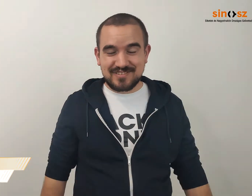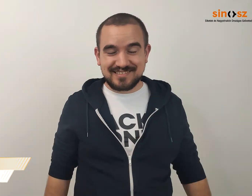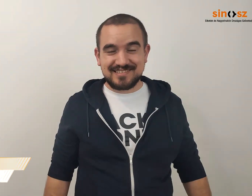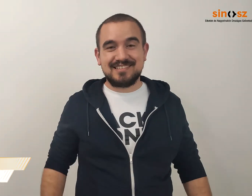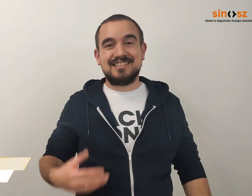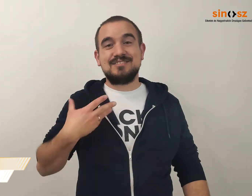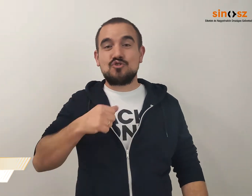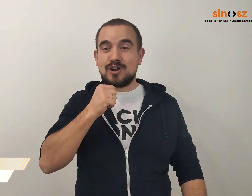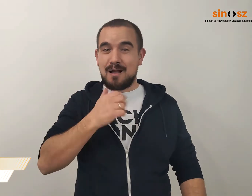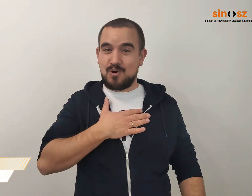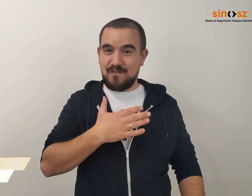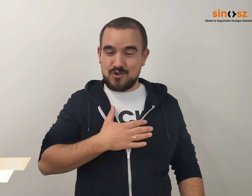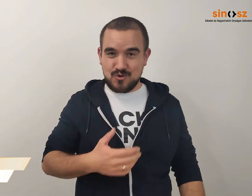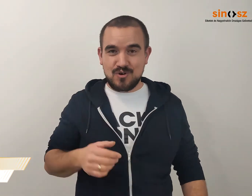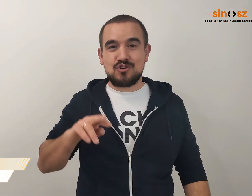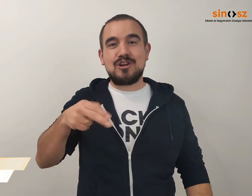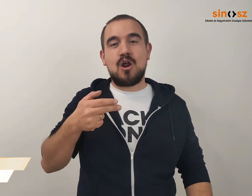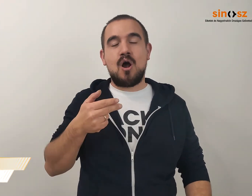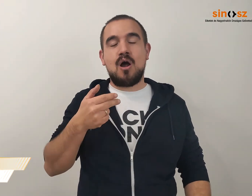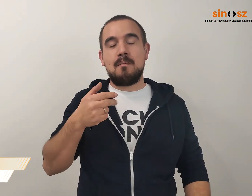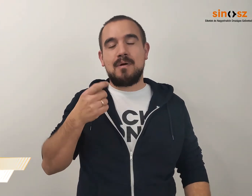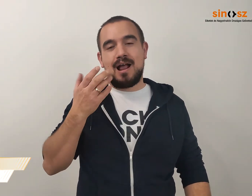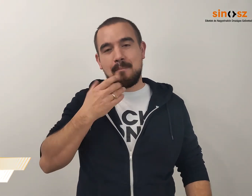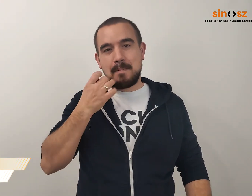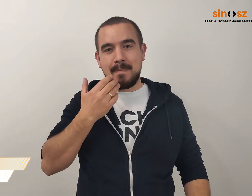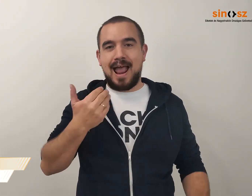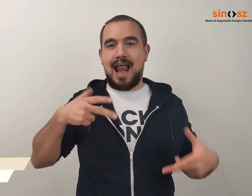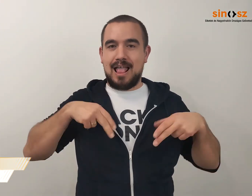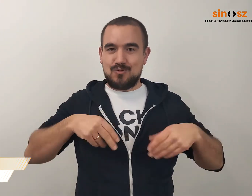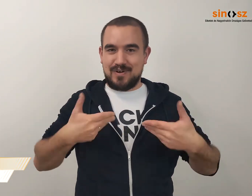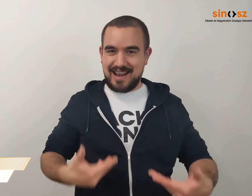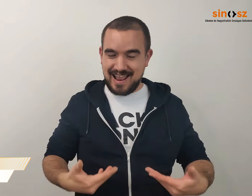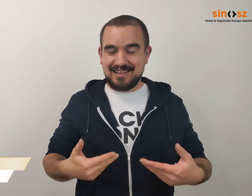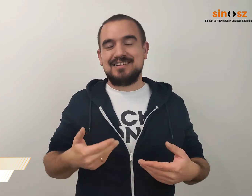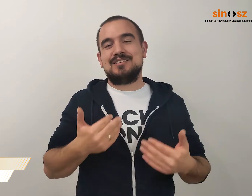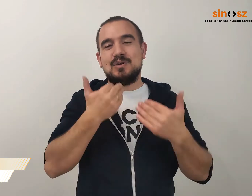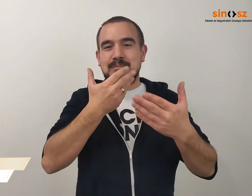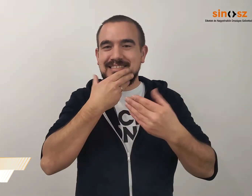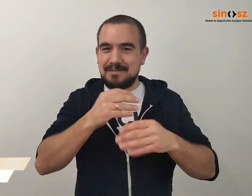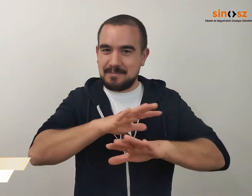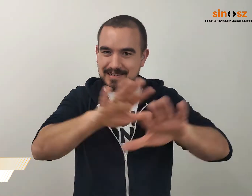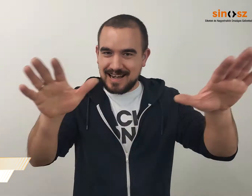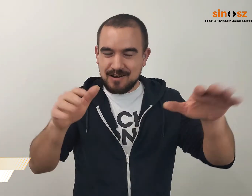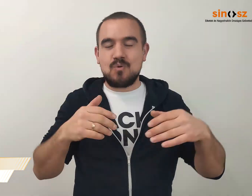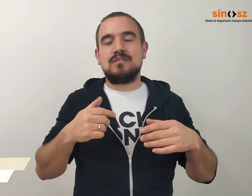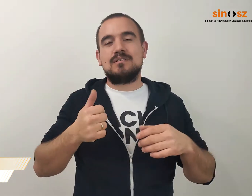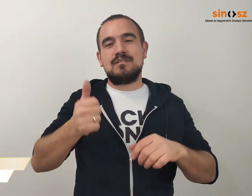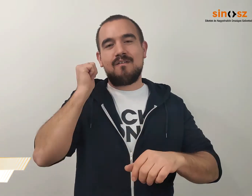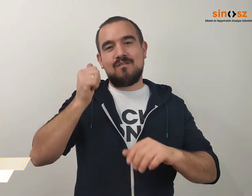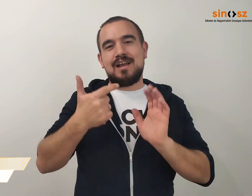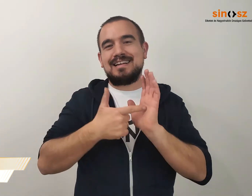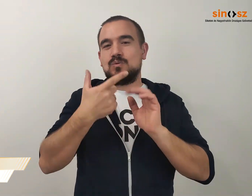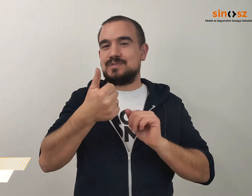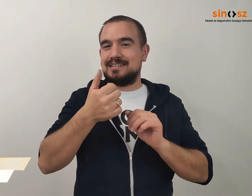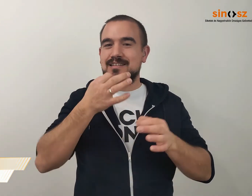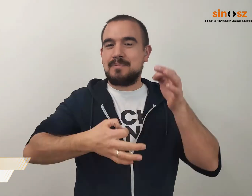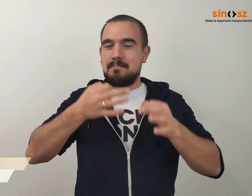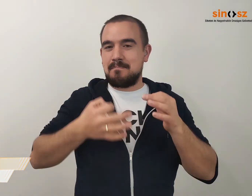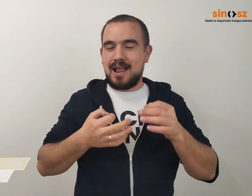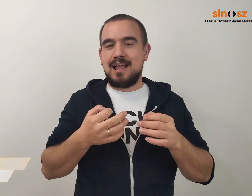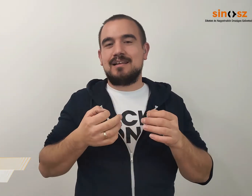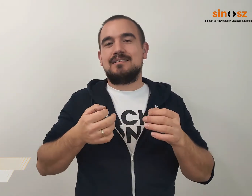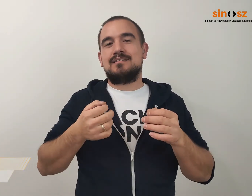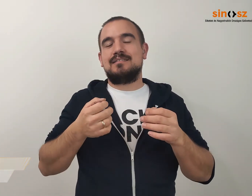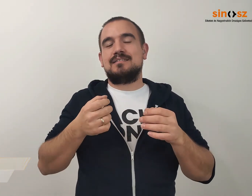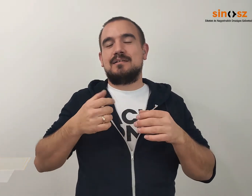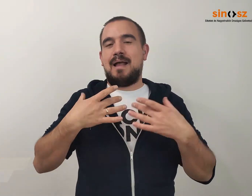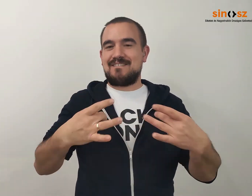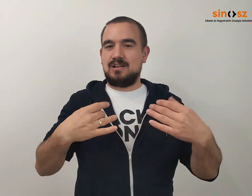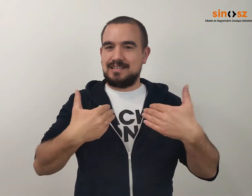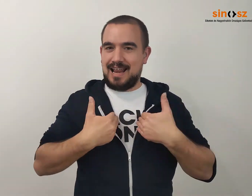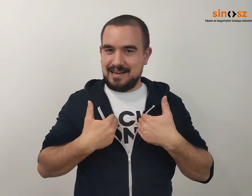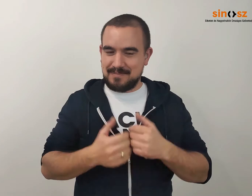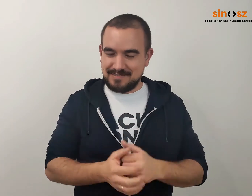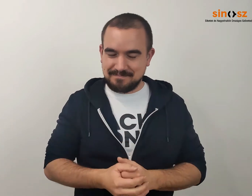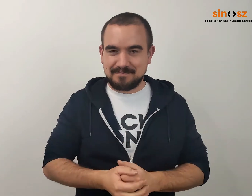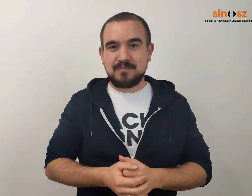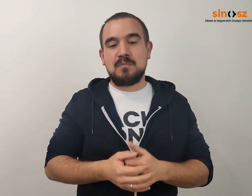Szűcs Gábor SINA-HBME elnök vagyok, köszönöm akik tavaly 2021. szeptemberben engem választatok.